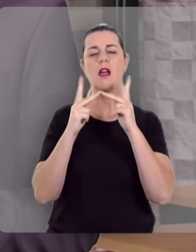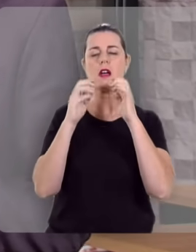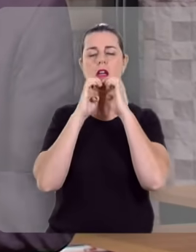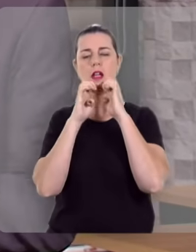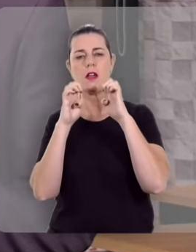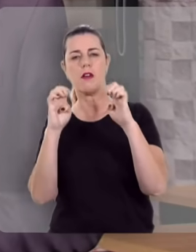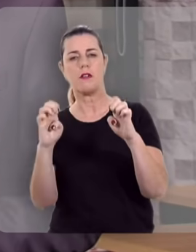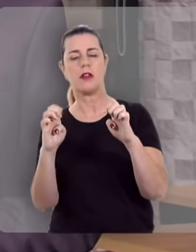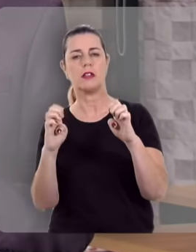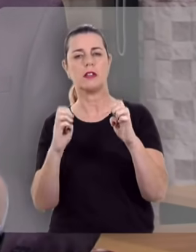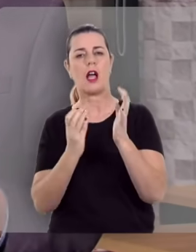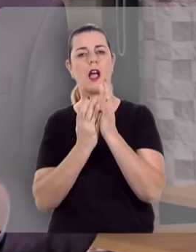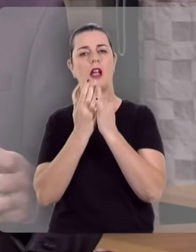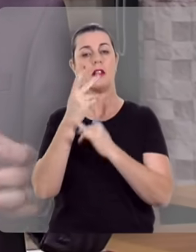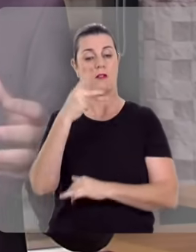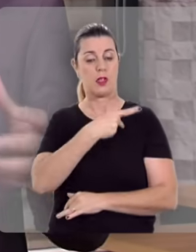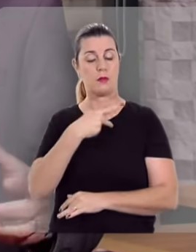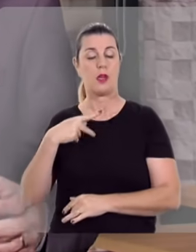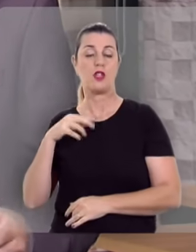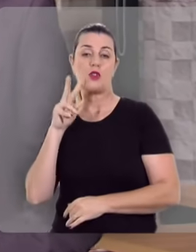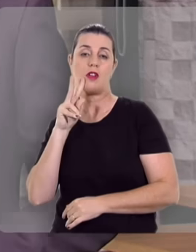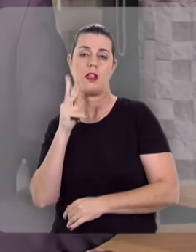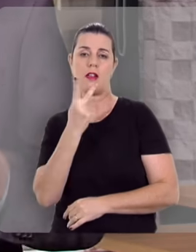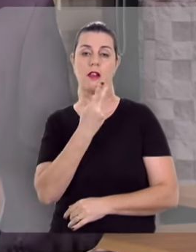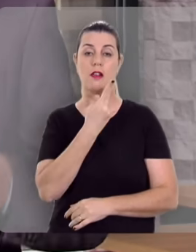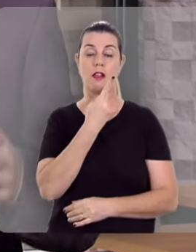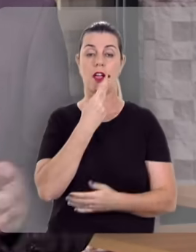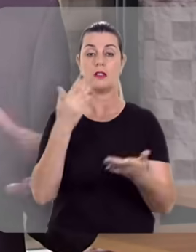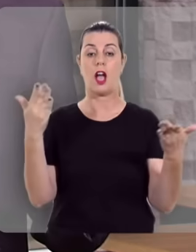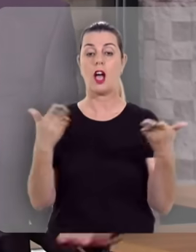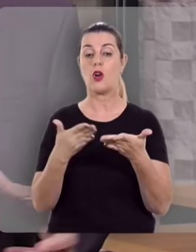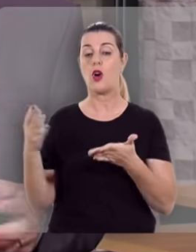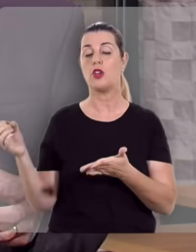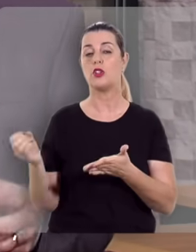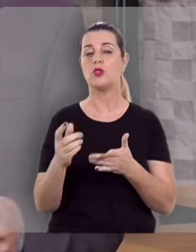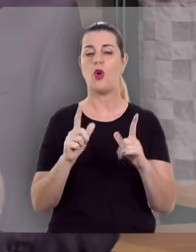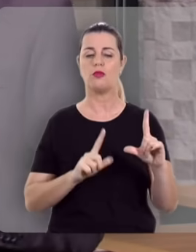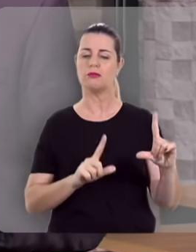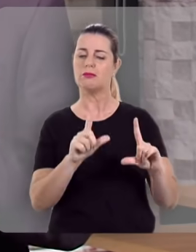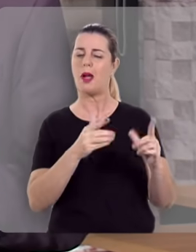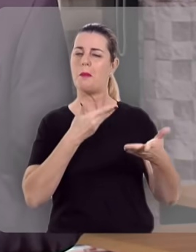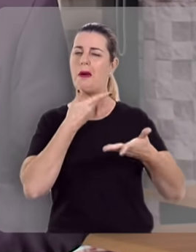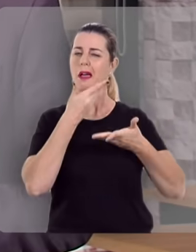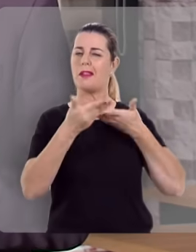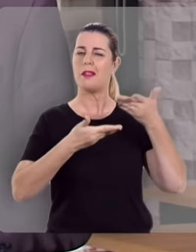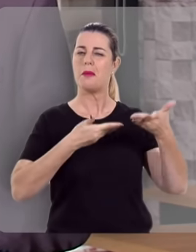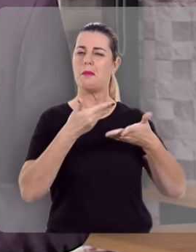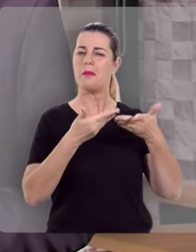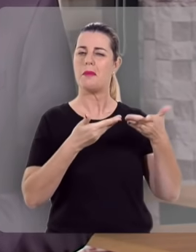com medo do Reverendo Hernandes Dias Lopes agora com esse novo quadro um bate-papo com o Reverendo